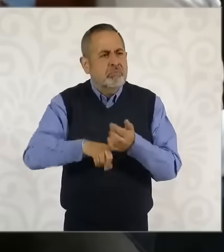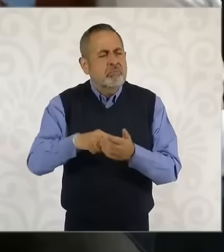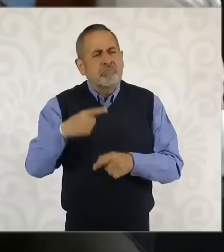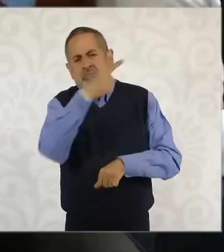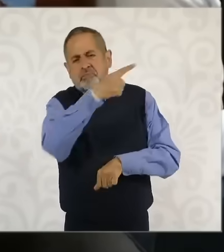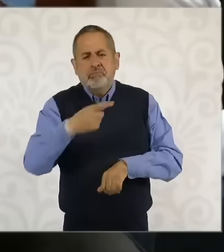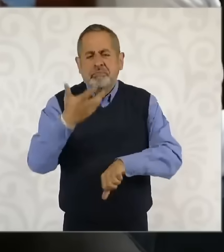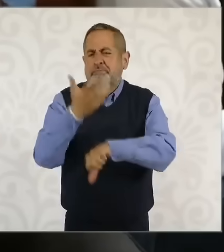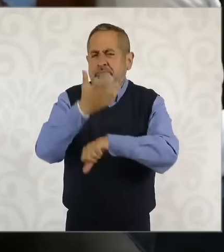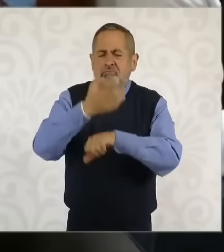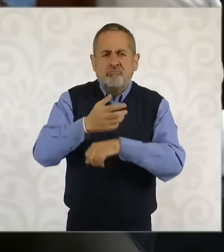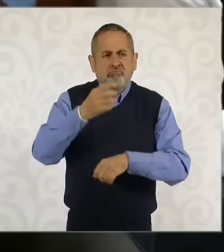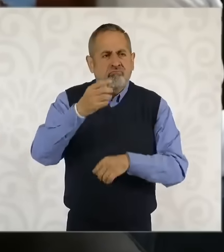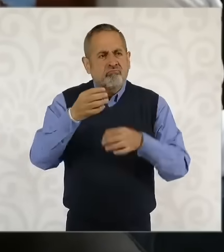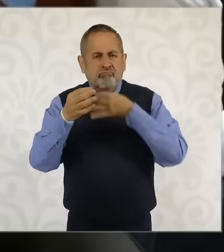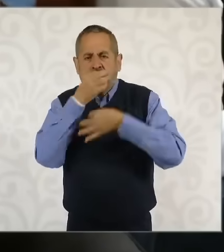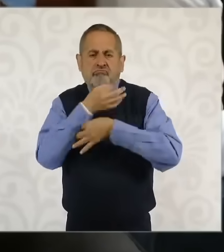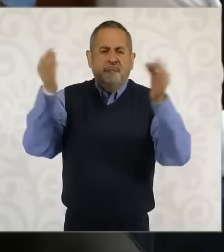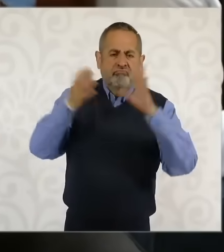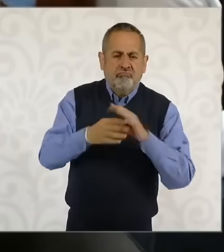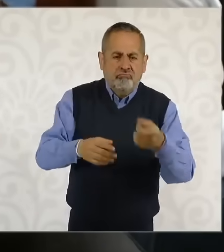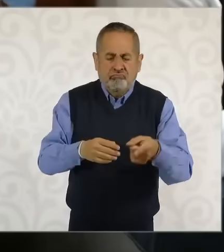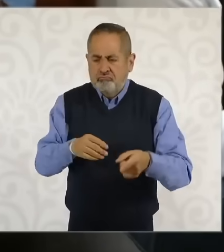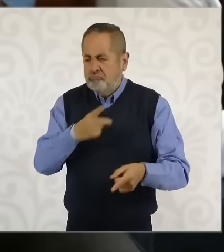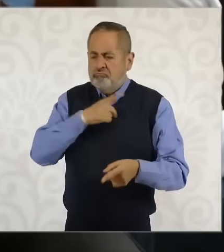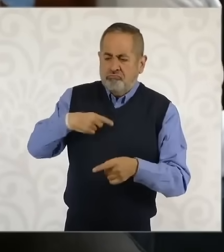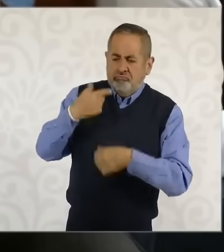Estado de Estados Unidos en relación a no opinar sobre las elecciones democráticas